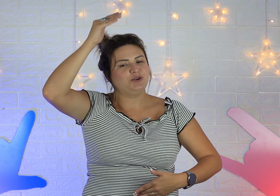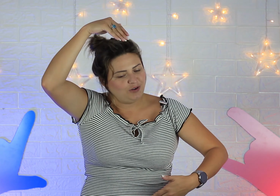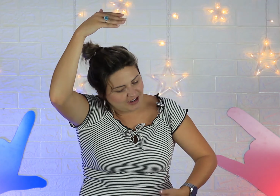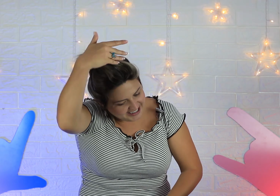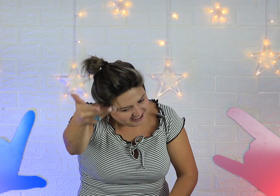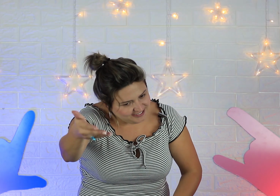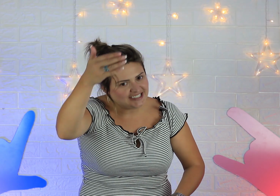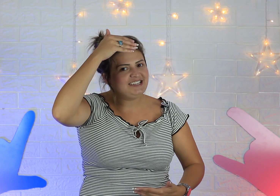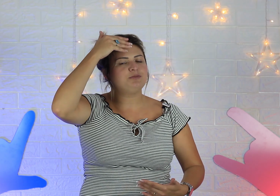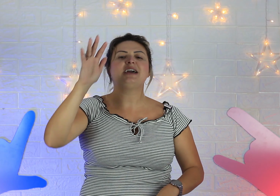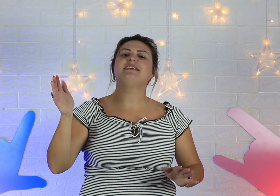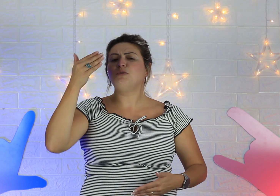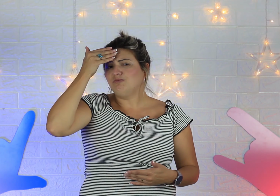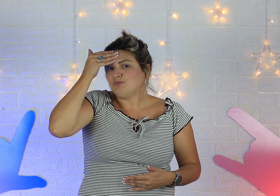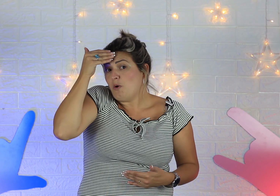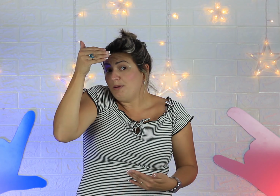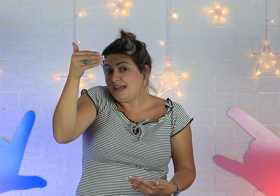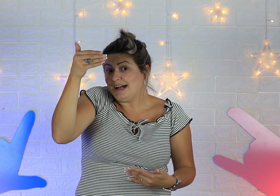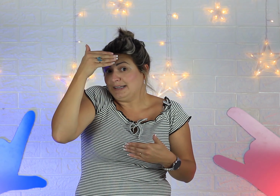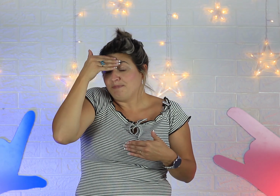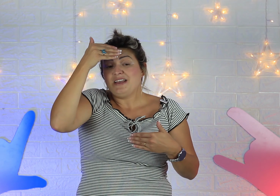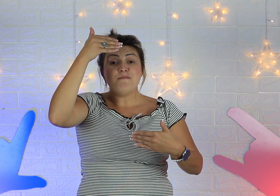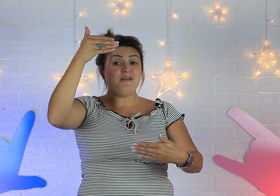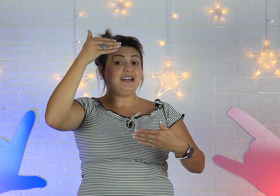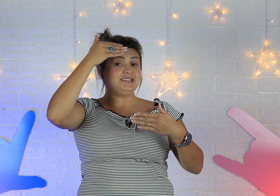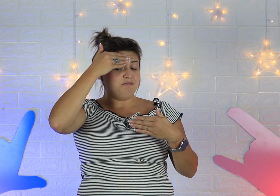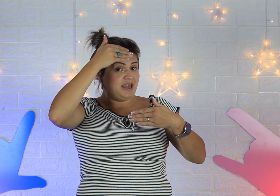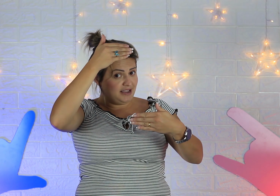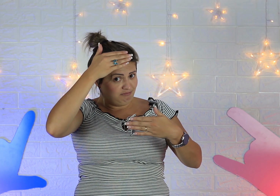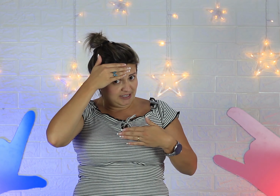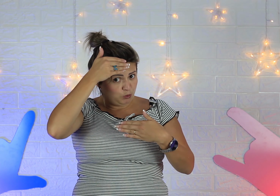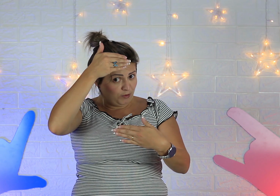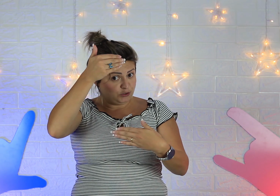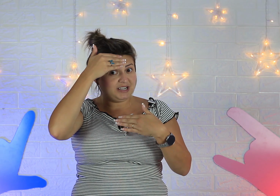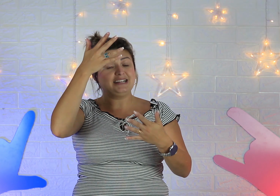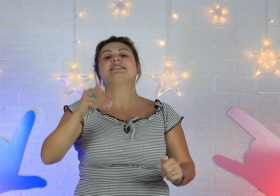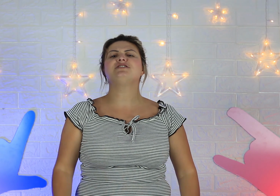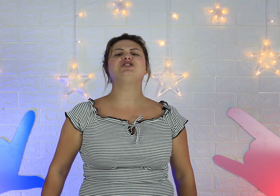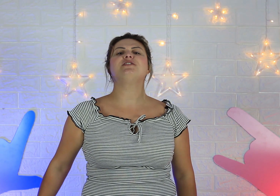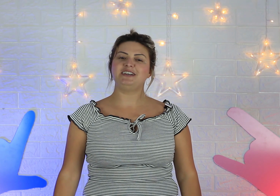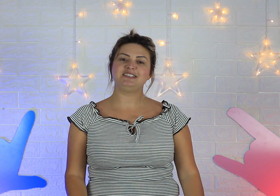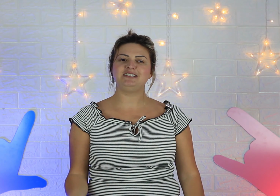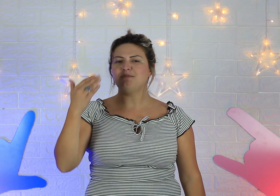eu paro a pessoa né fazer isso Obrigadão obrigada mas também mesmo com esse obrigadas a gente só faz